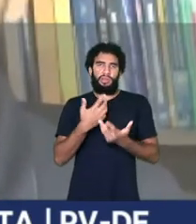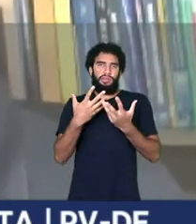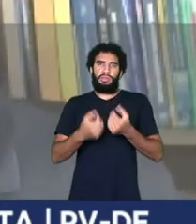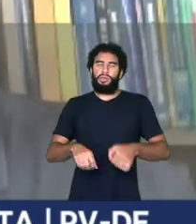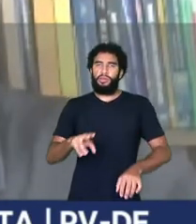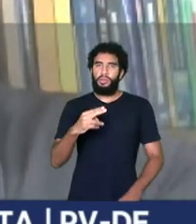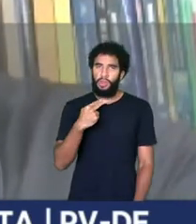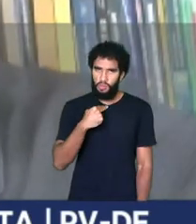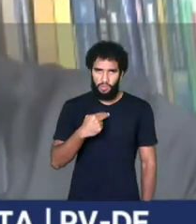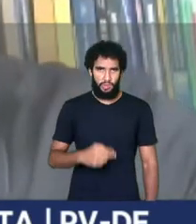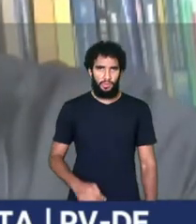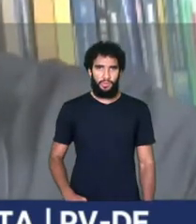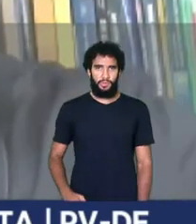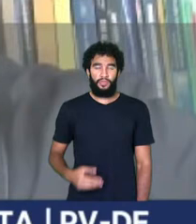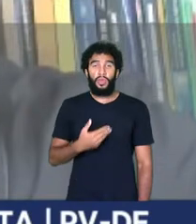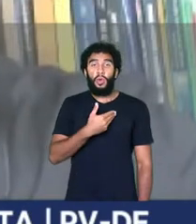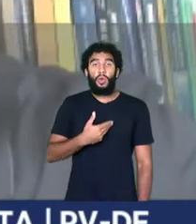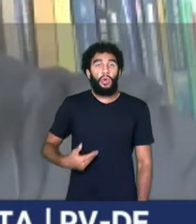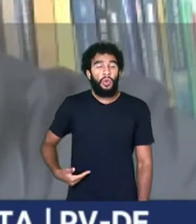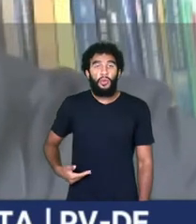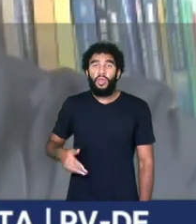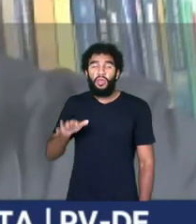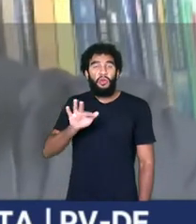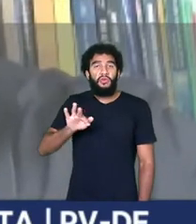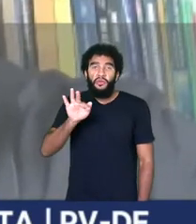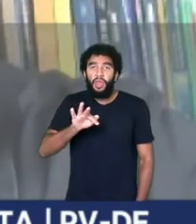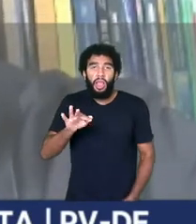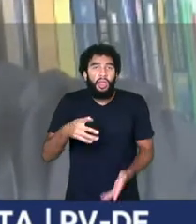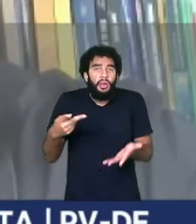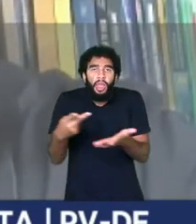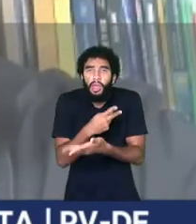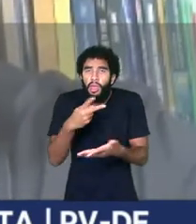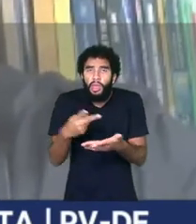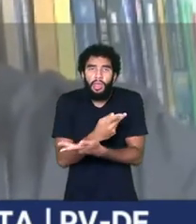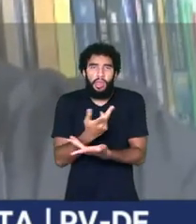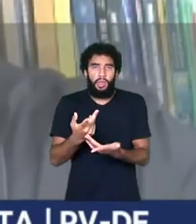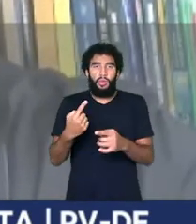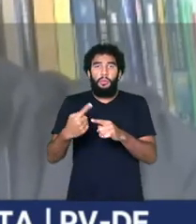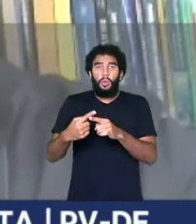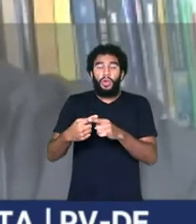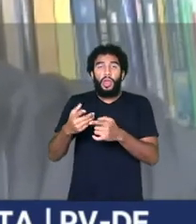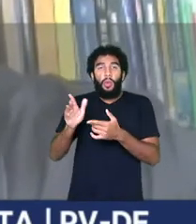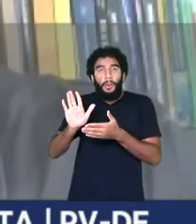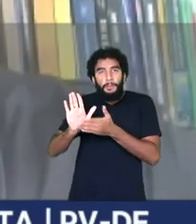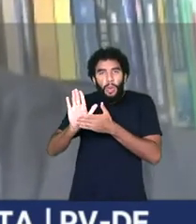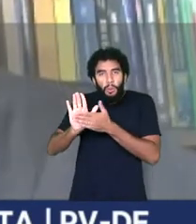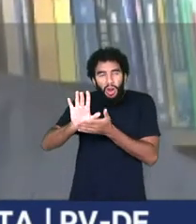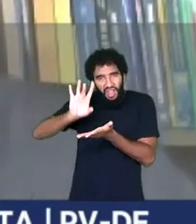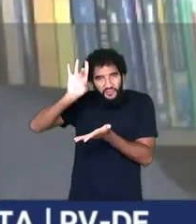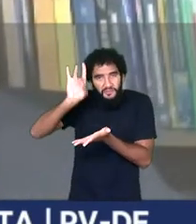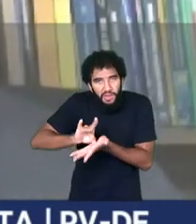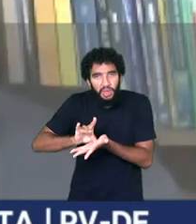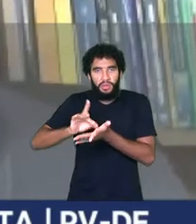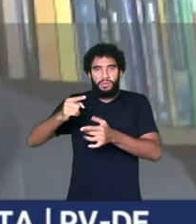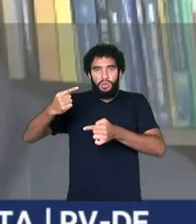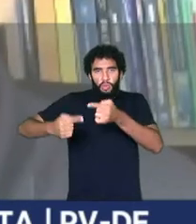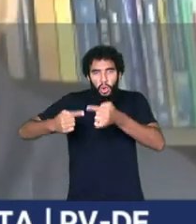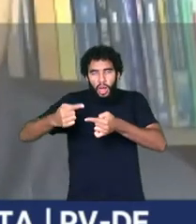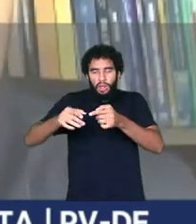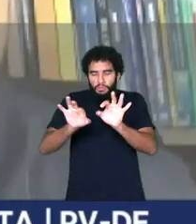ESSA INFLAÇÃO ELEVADA,ESSA SIMETRIA NO SERVIÇO PÚBLICO É INACEITÁVEL. O GOVERNO FEDERAL DÁ UM TIRO NO PÉ AO NÃO FAZER UMA PROPOSTA